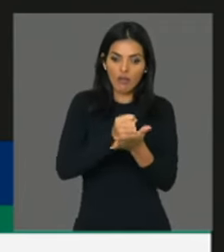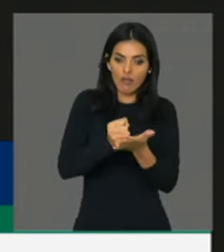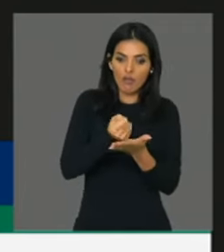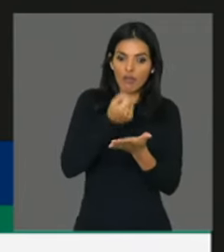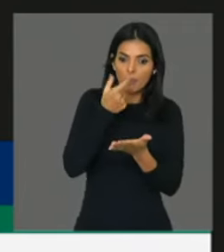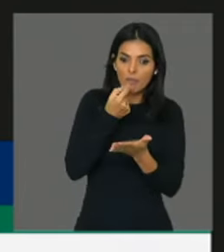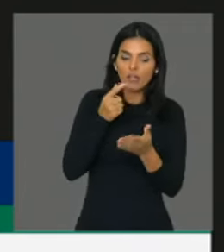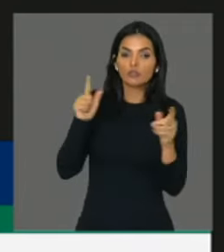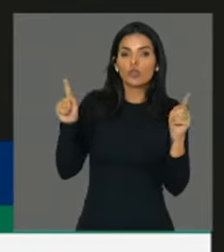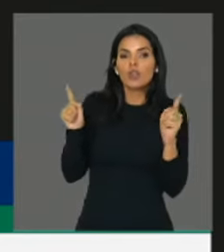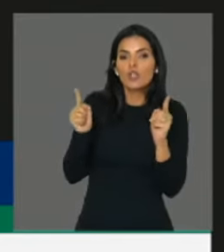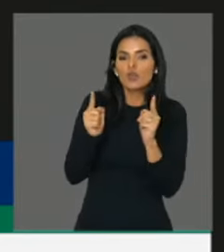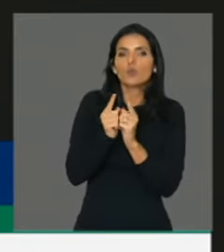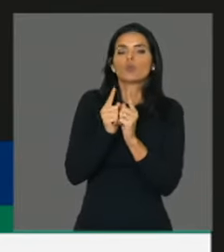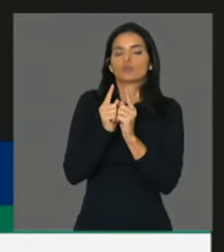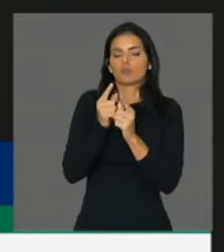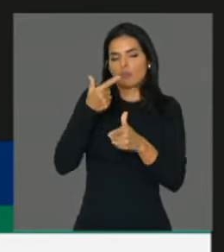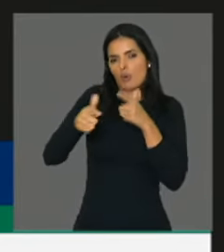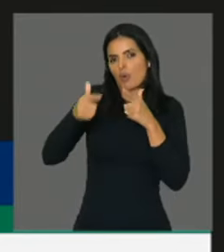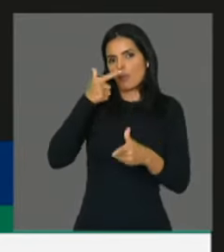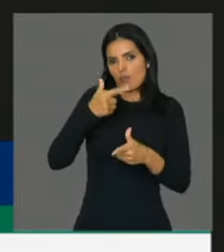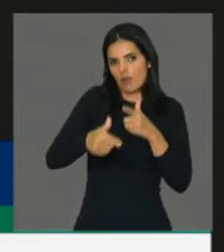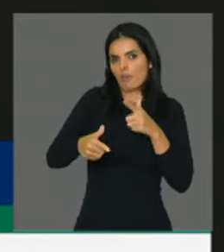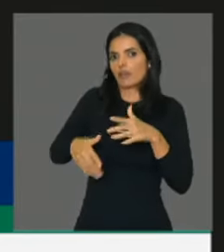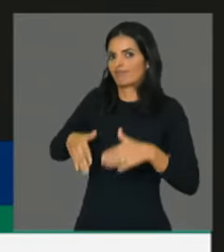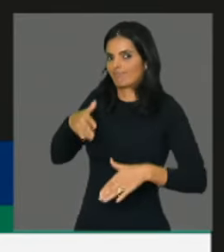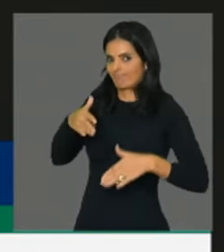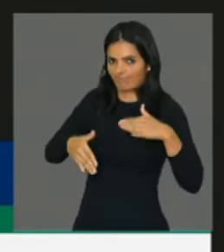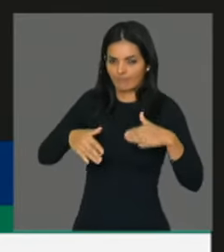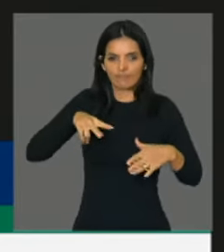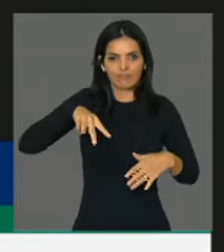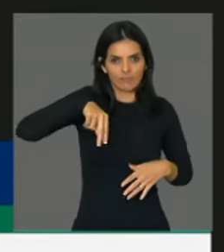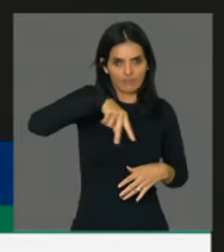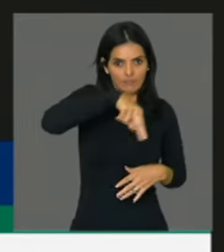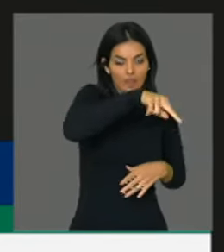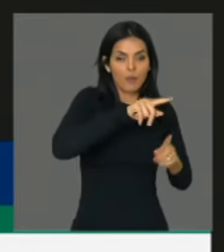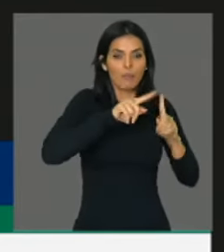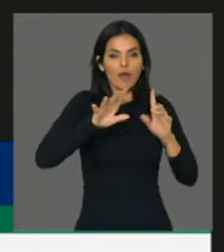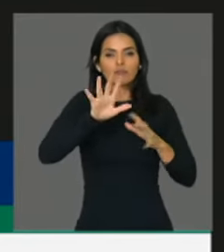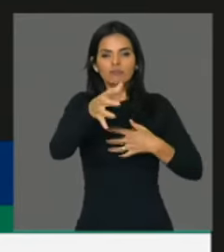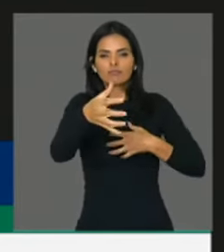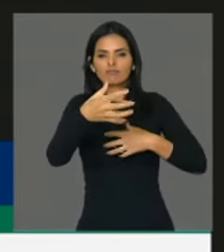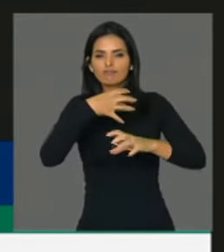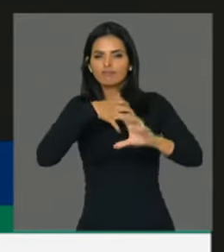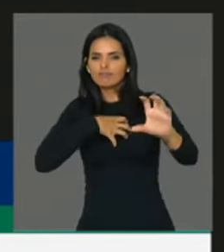PARLAMENTARES SE COLOCASSEM POR UM INSTANTE NO LUGAR DESSAS PESSOAS. AGORA, IMAGINA VOCÊ COM PARKINSON E SEM